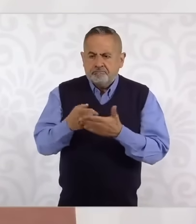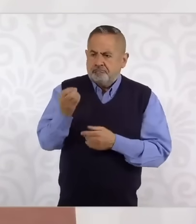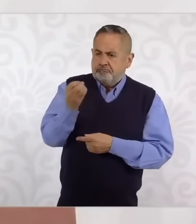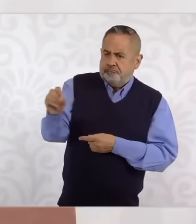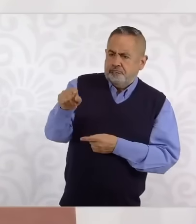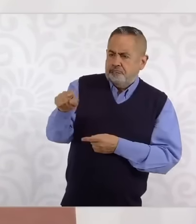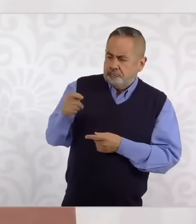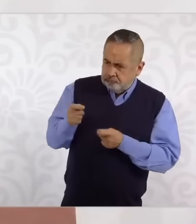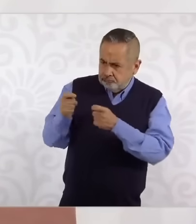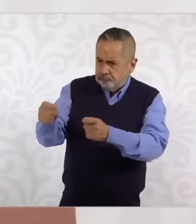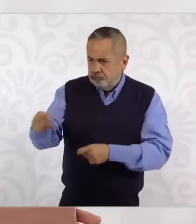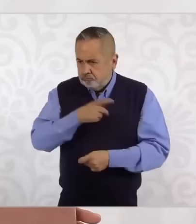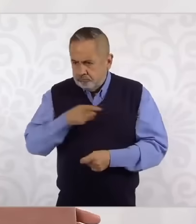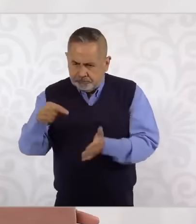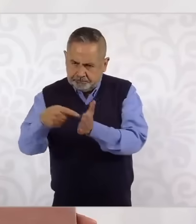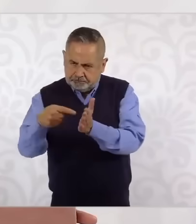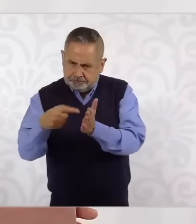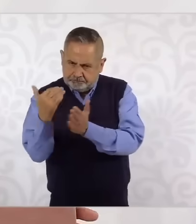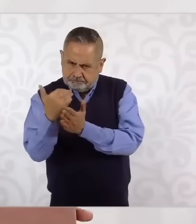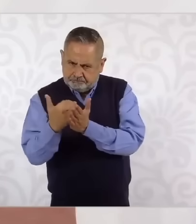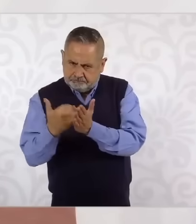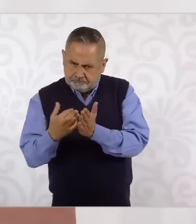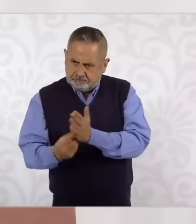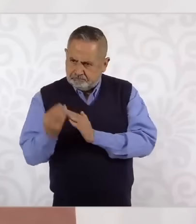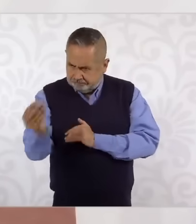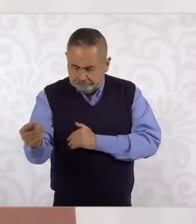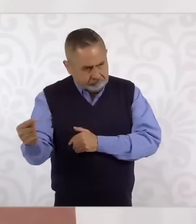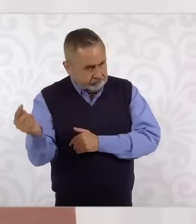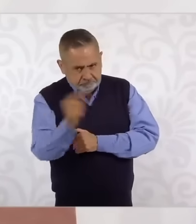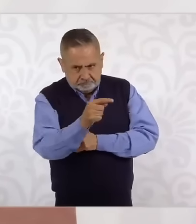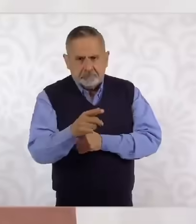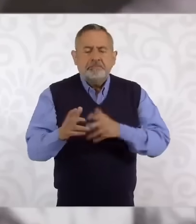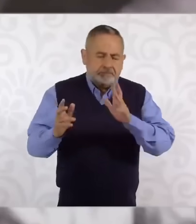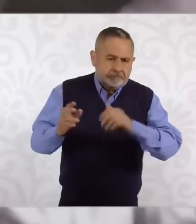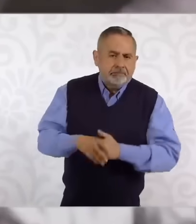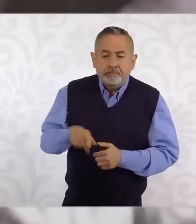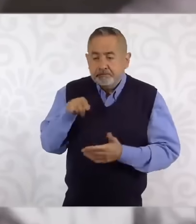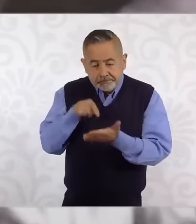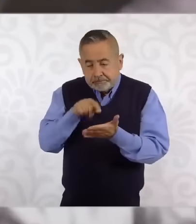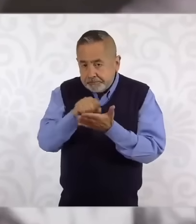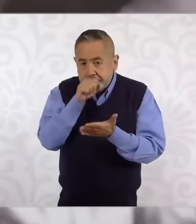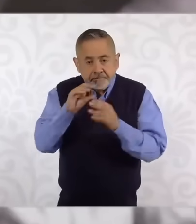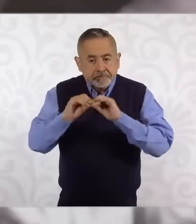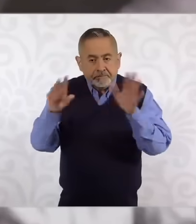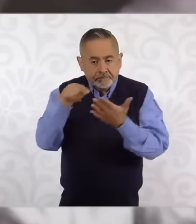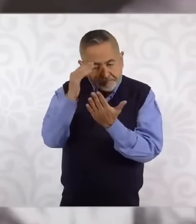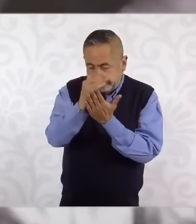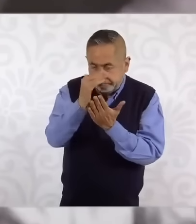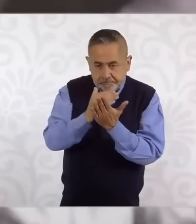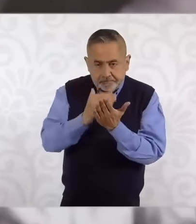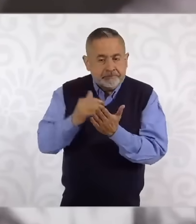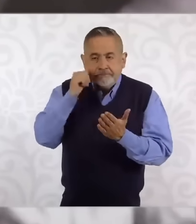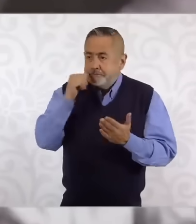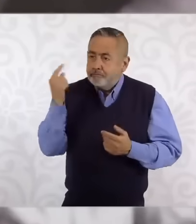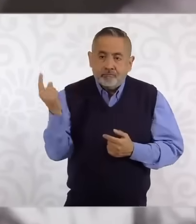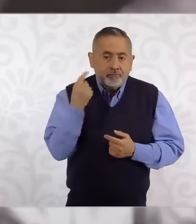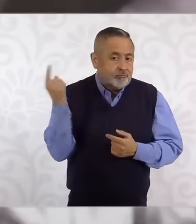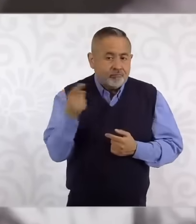de operaciones y ahí siempre se establece que se toda operación, todo el personal tiene que